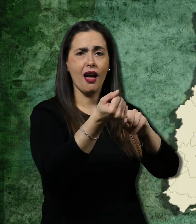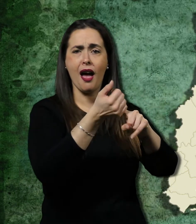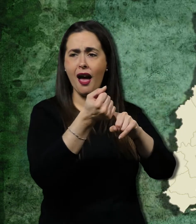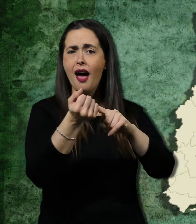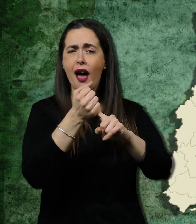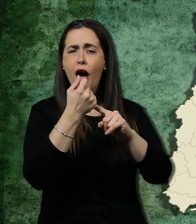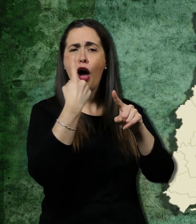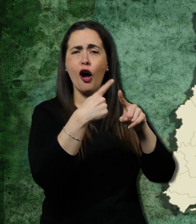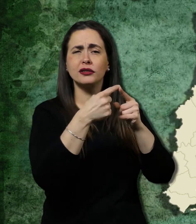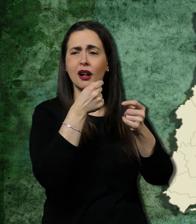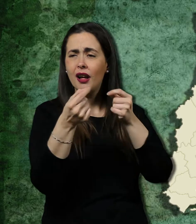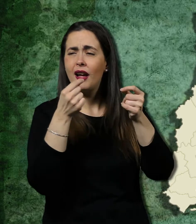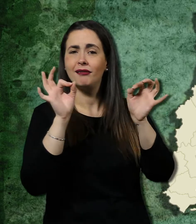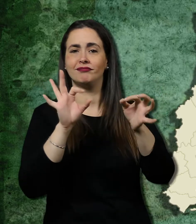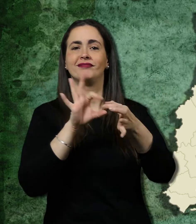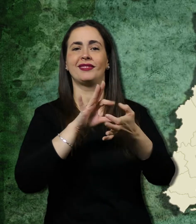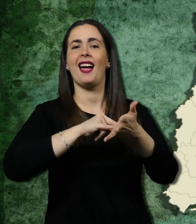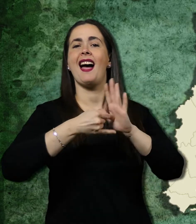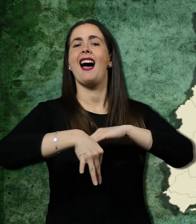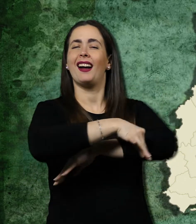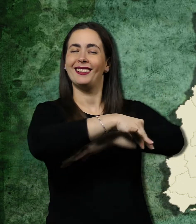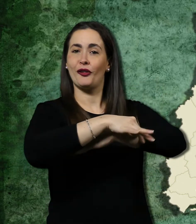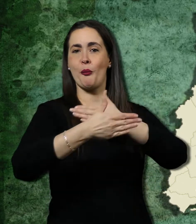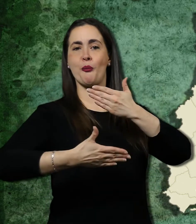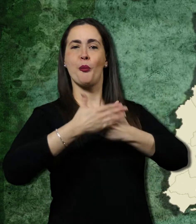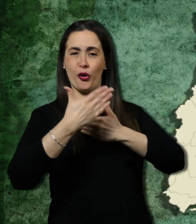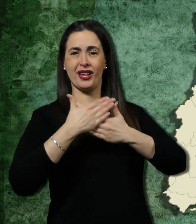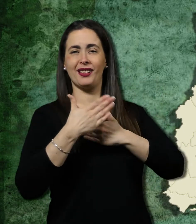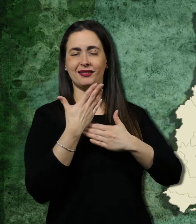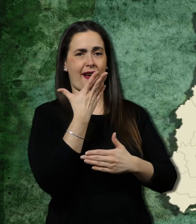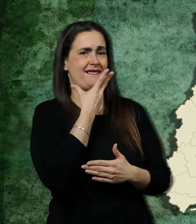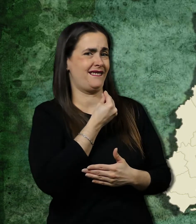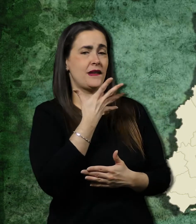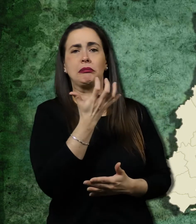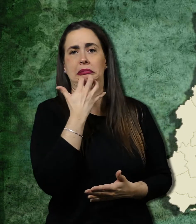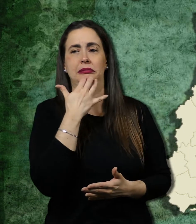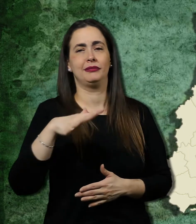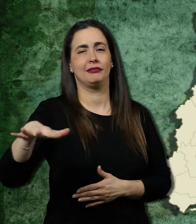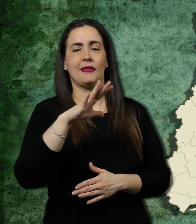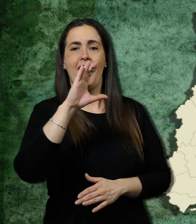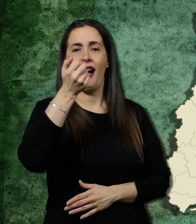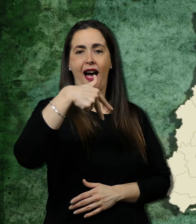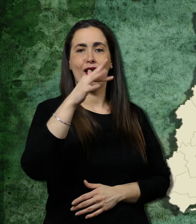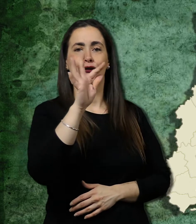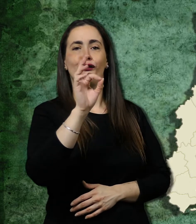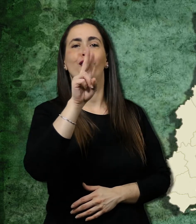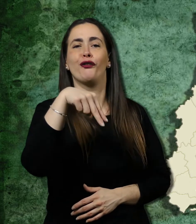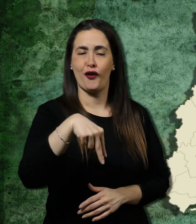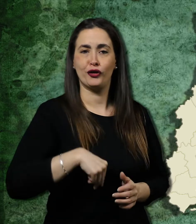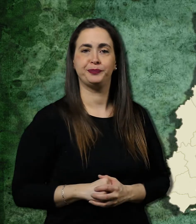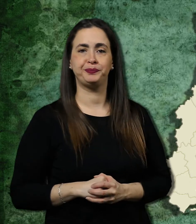on descobrim joies arquitectòniques modernistes com Can del Forn.